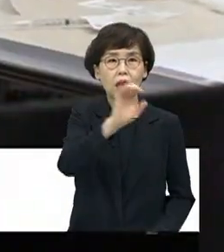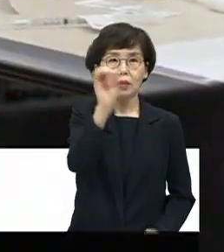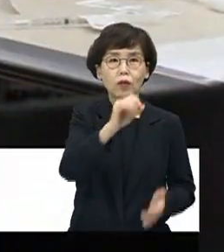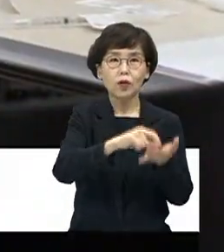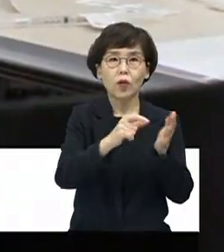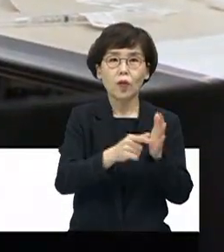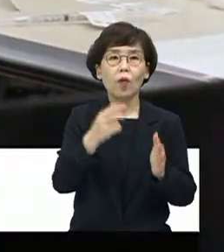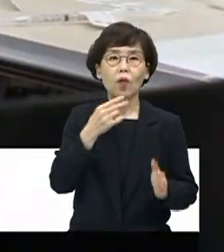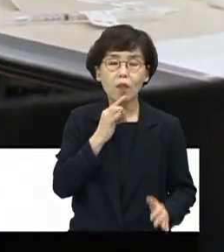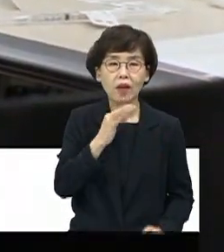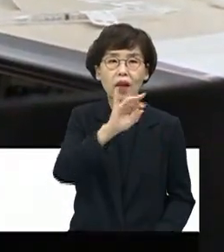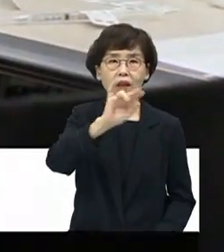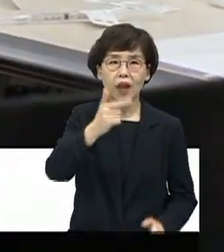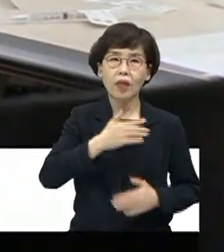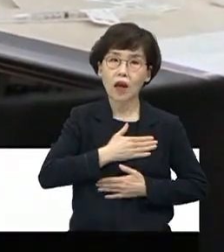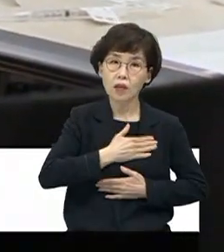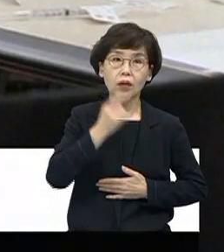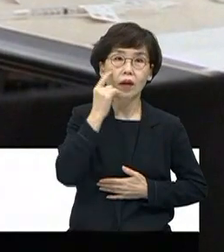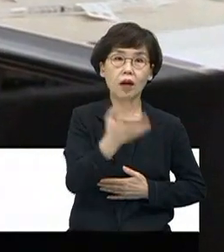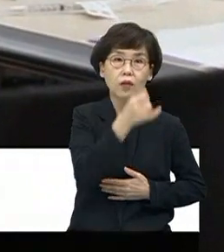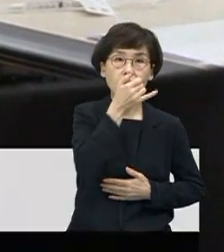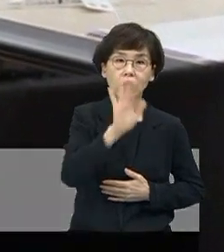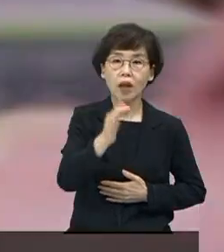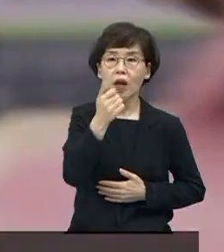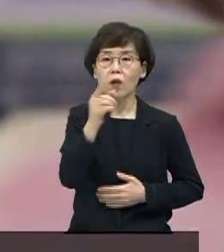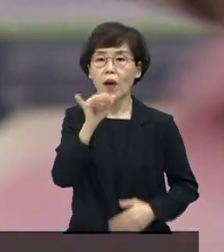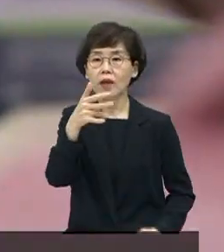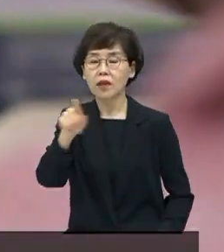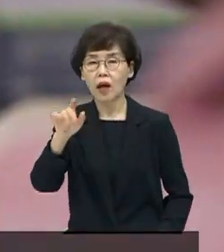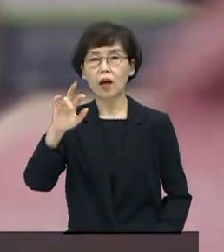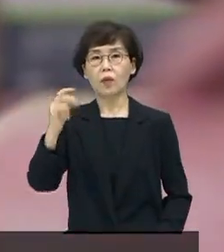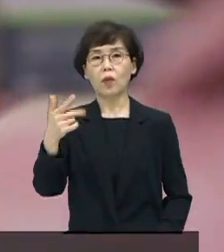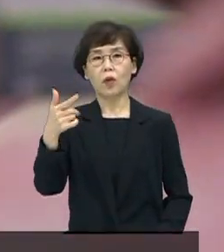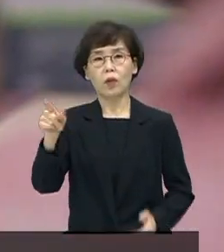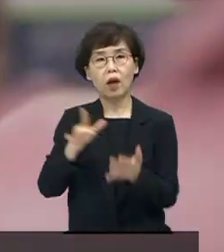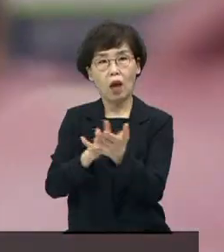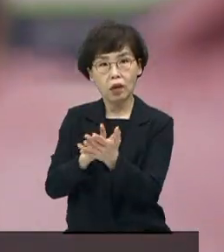안전하다고 생각하는 데 비해 화이자와 모더나 백신은 70% 이상이 안전하다고